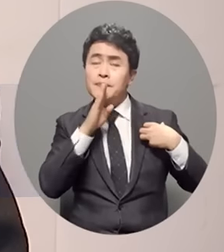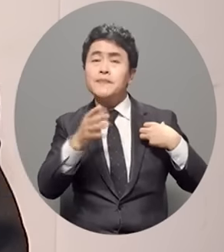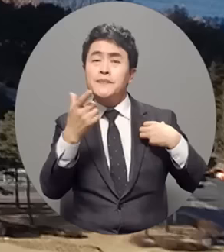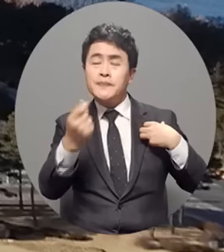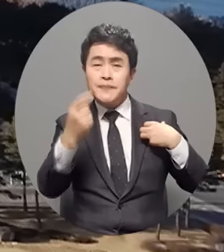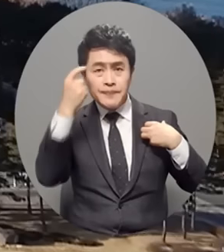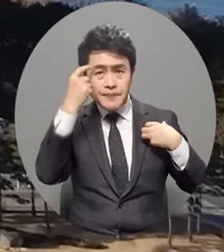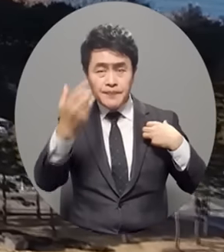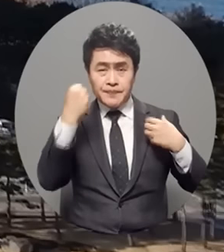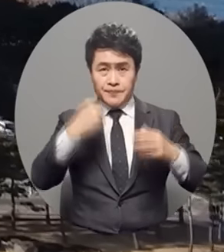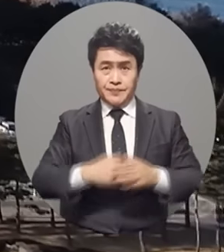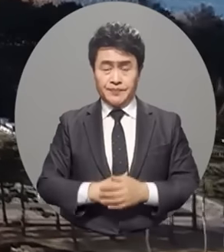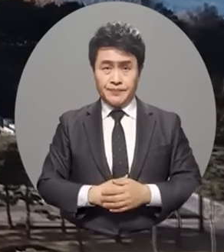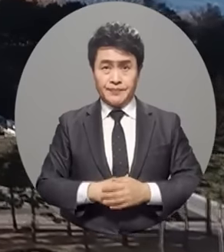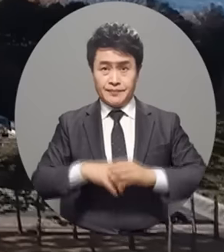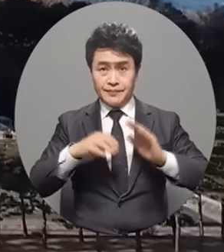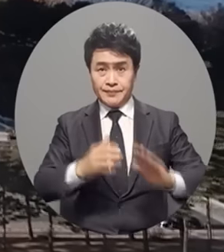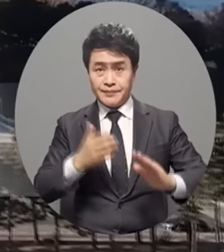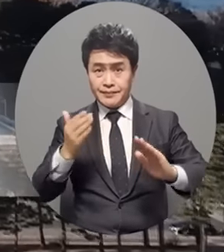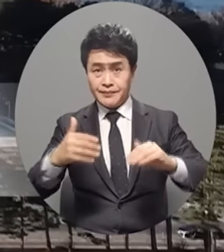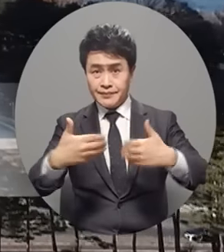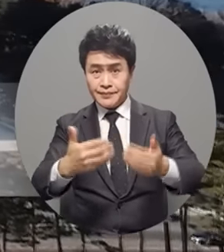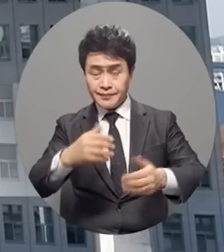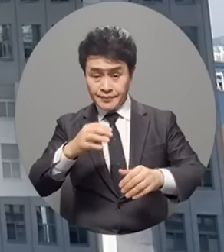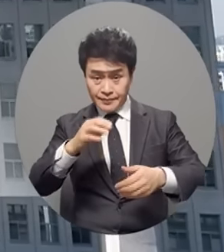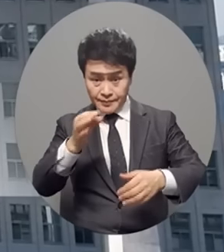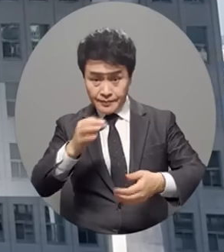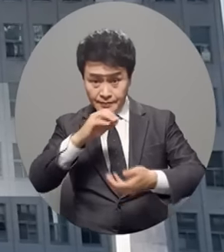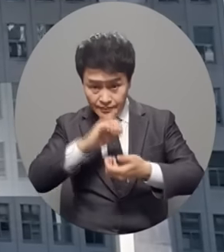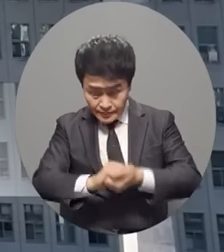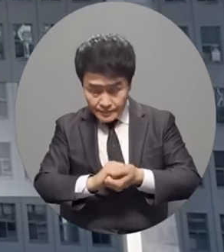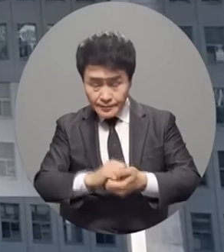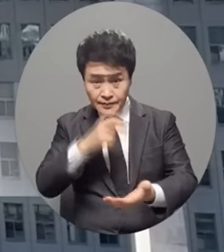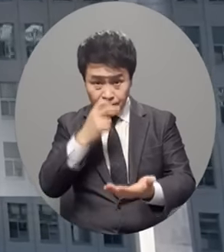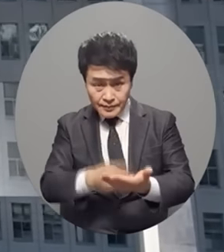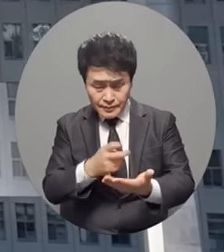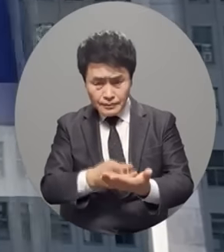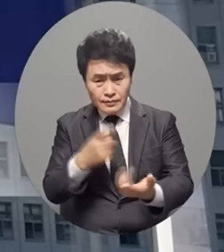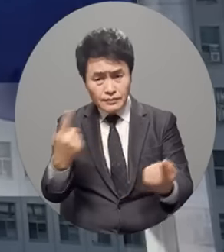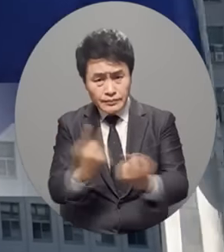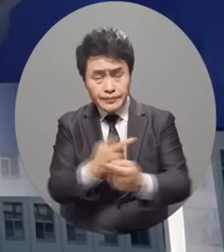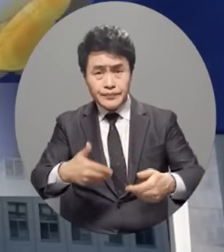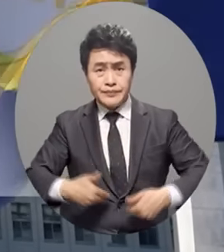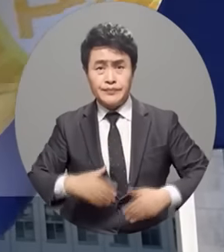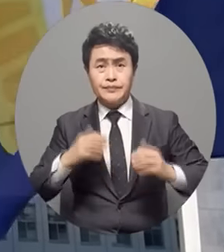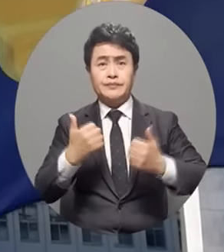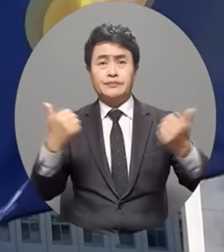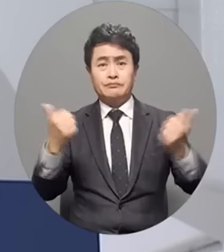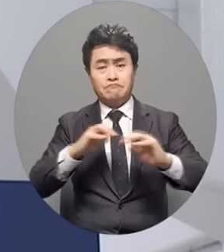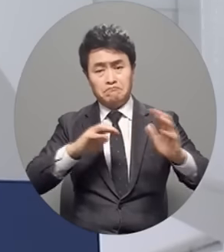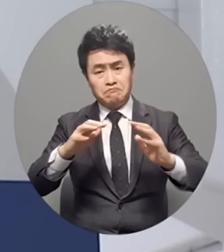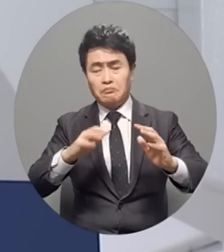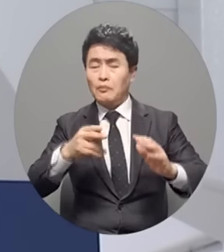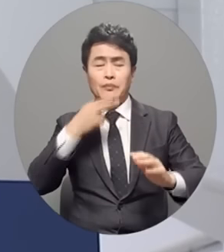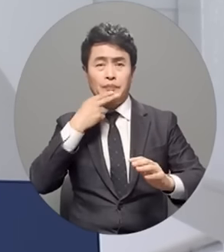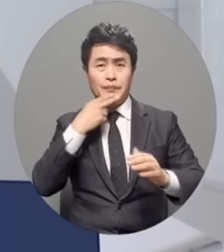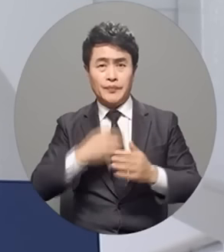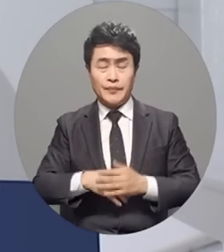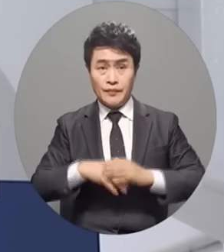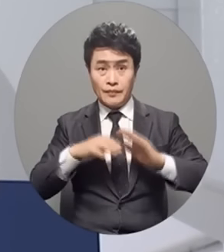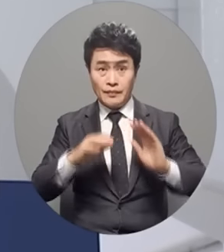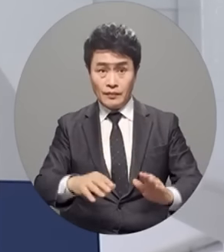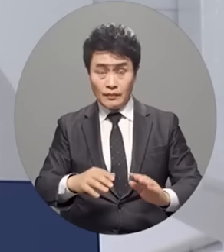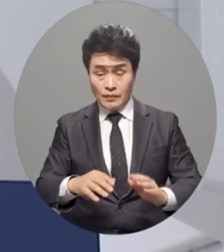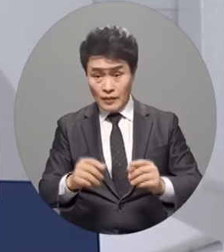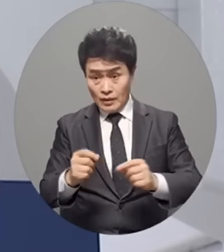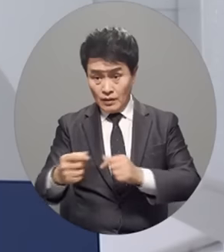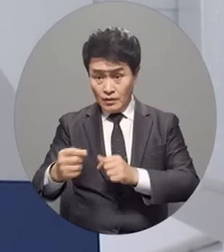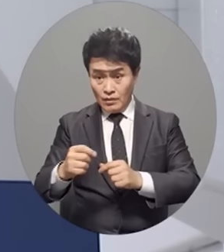(기자) 공수처 정원과 기소권 모두 법 개정 사안이나 국회 논의는 멈춰 있습니다.